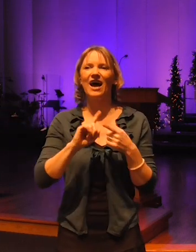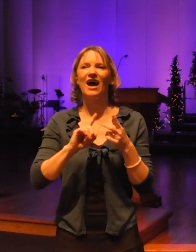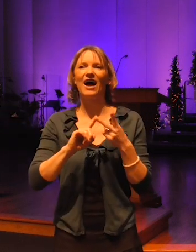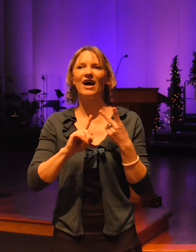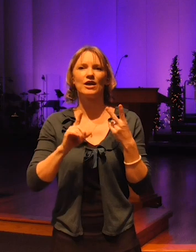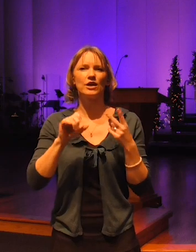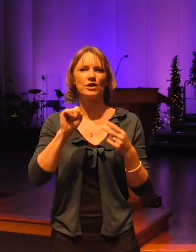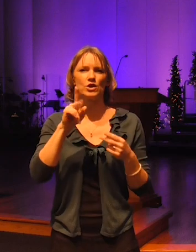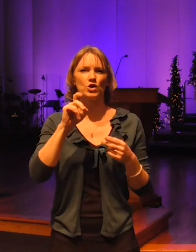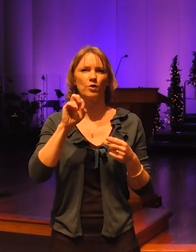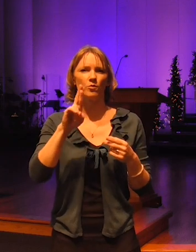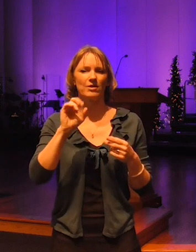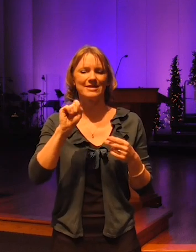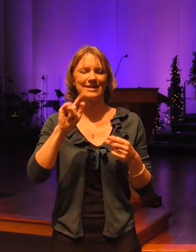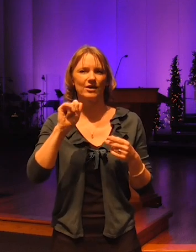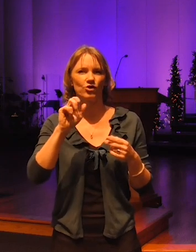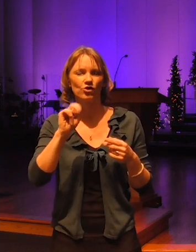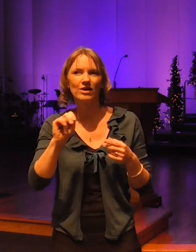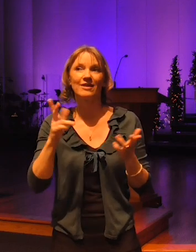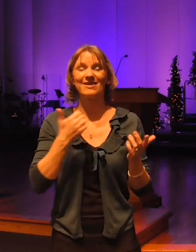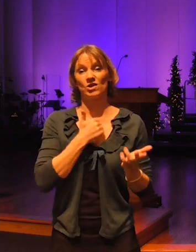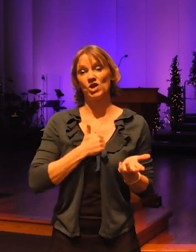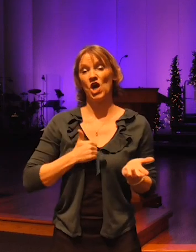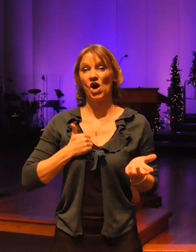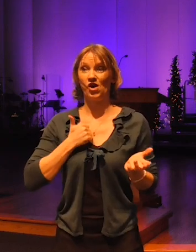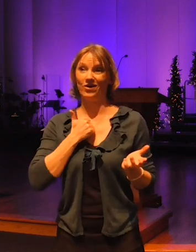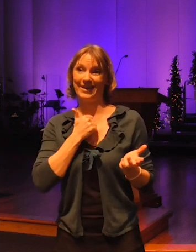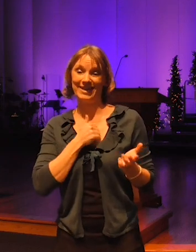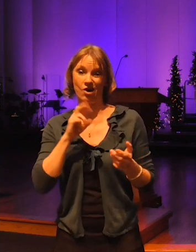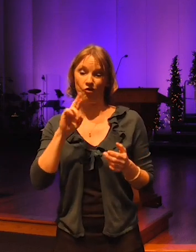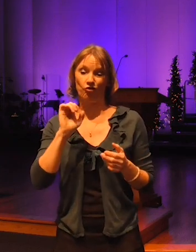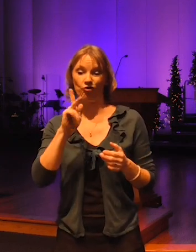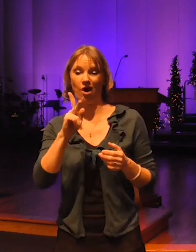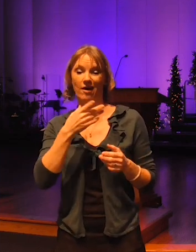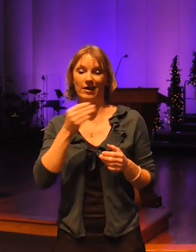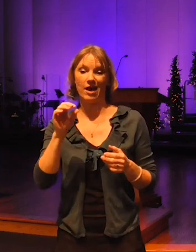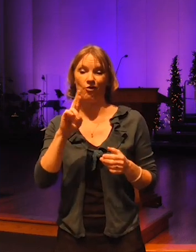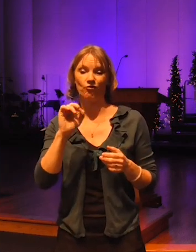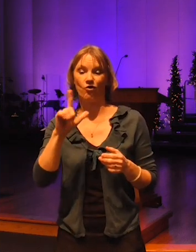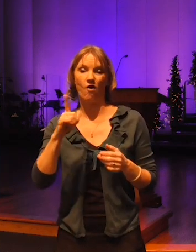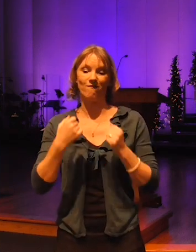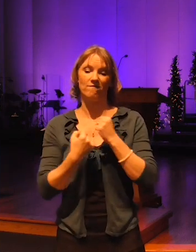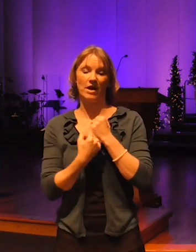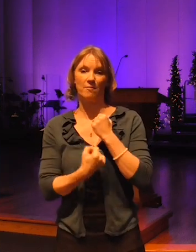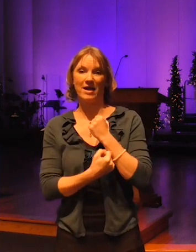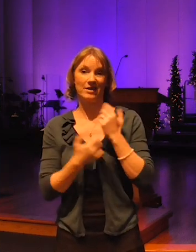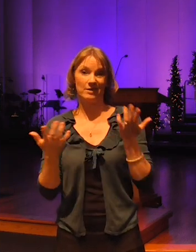y, lamento serlo. un fundamentalista del rock and roll, pero la respuesta correcta es Satisfaction de los